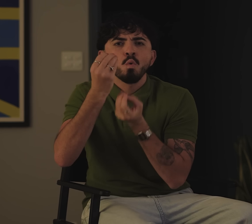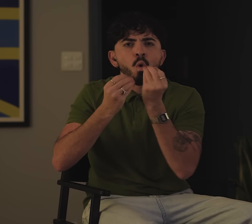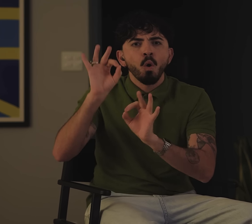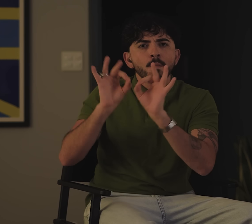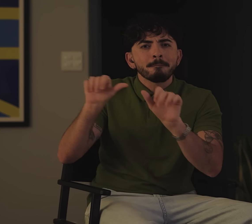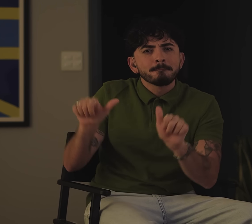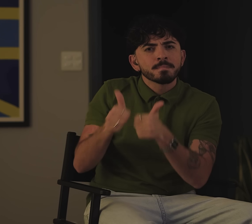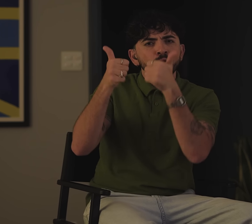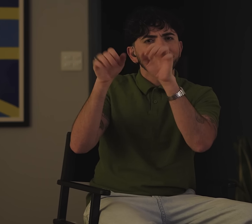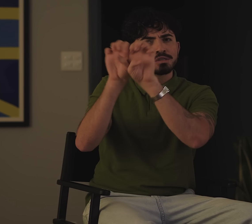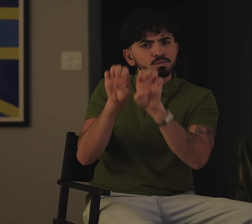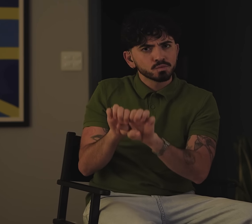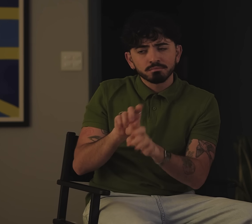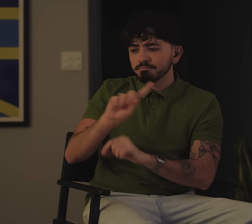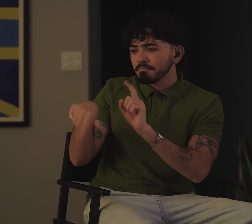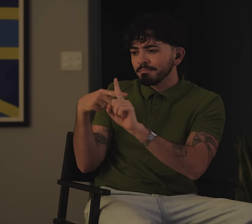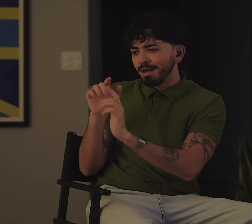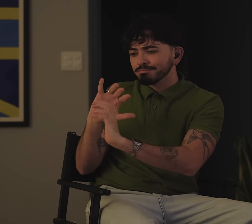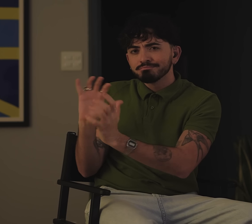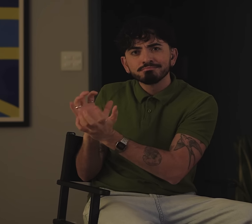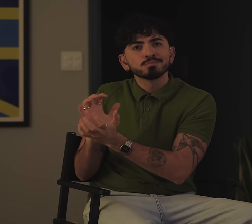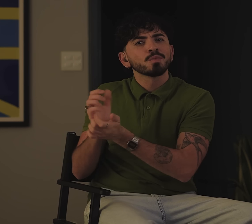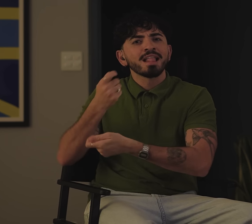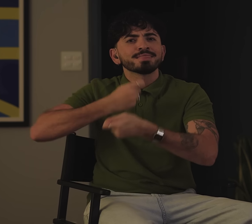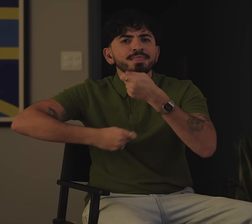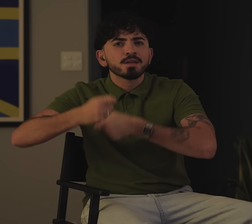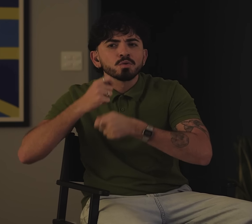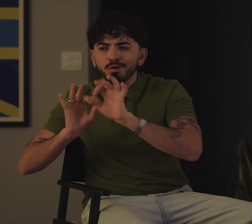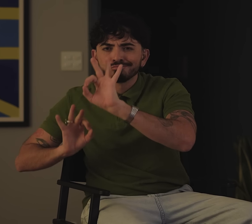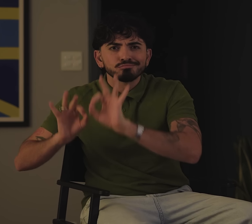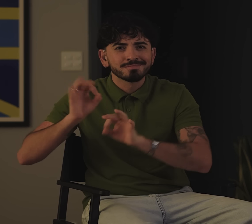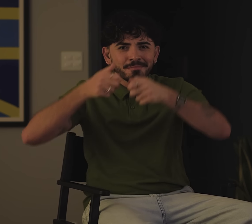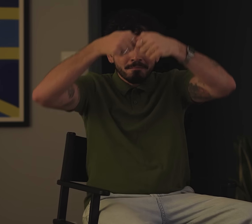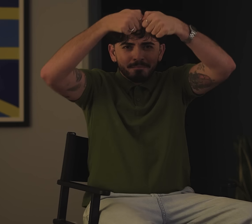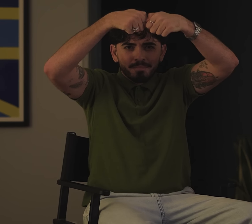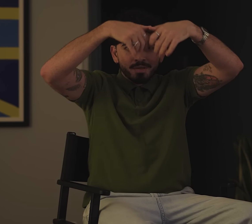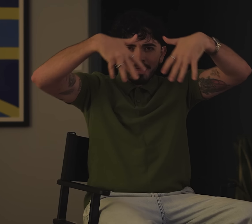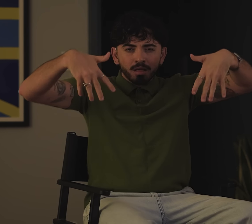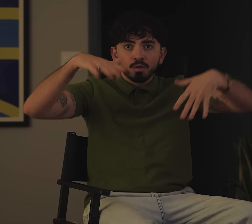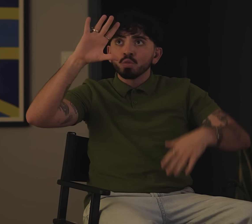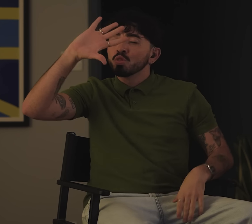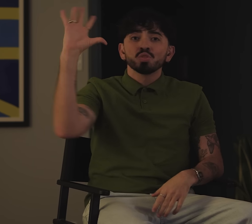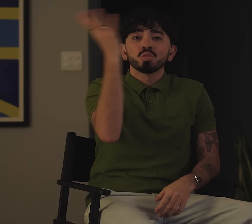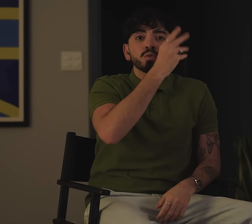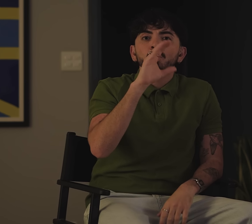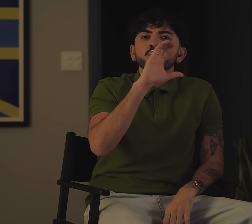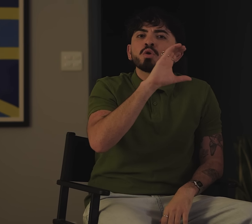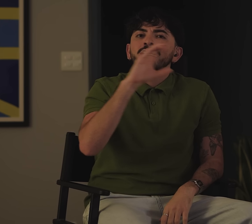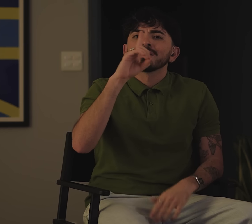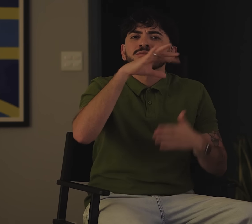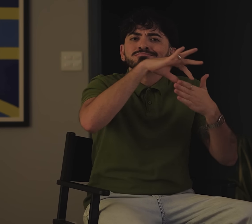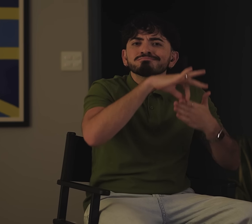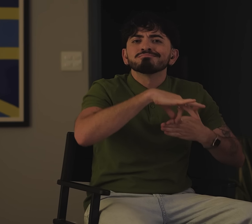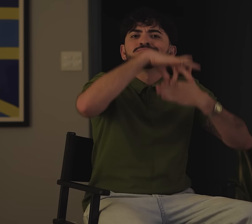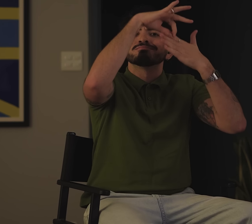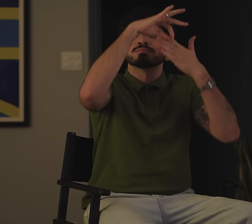e na estrutura para o público, e o time de Negócios e Operações. Existe uma organização, cada time tem seu coordenador